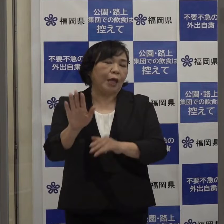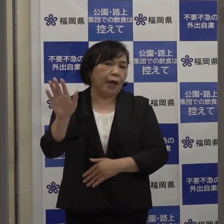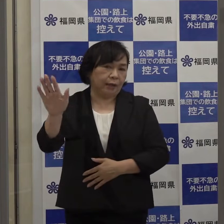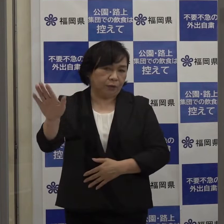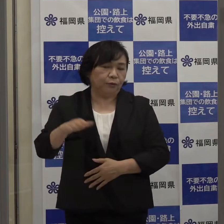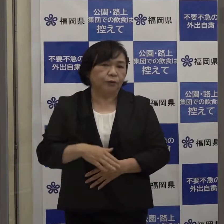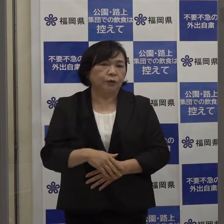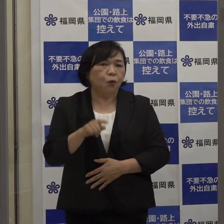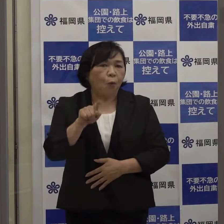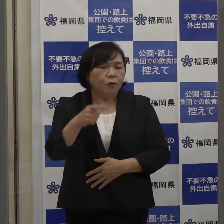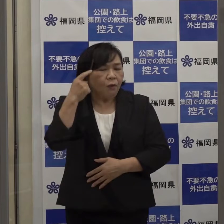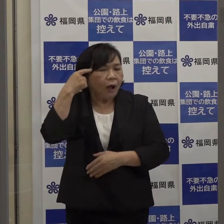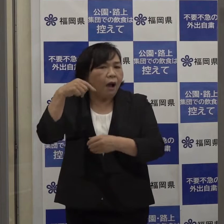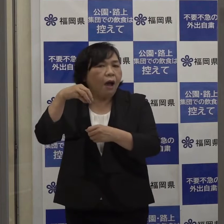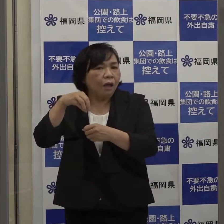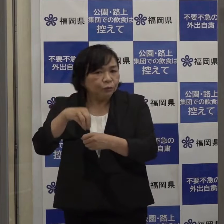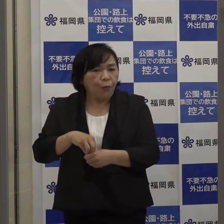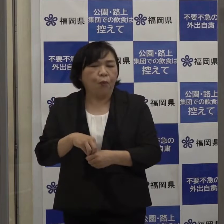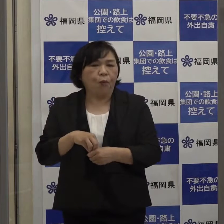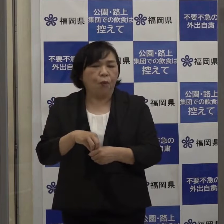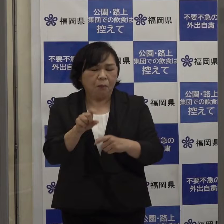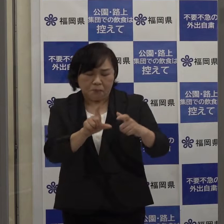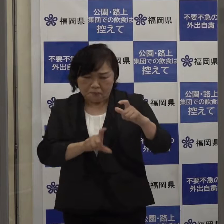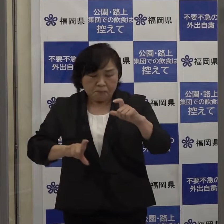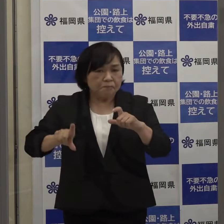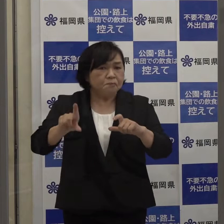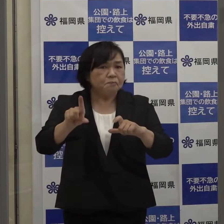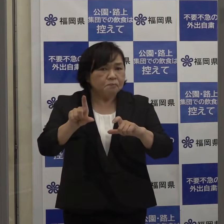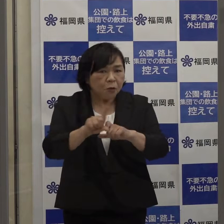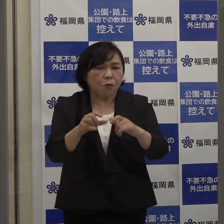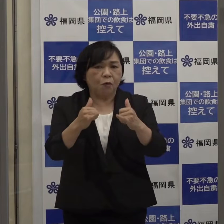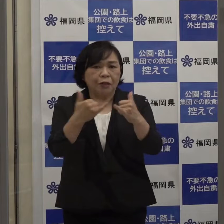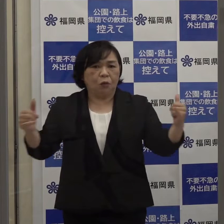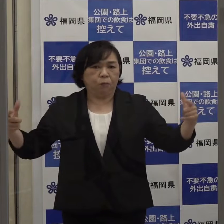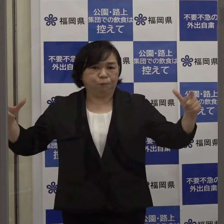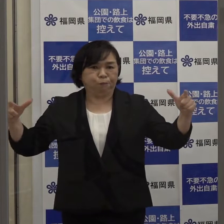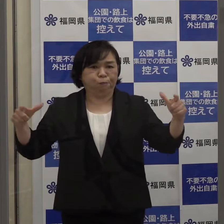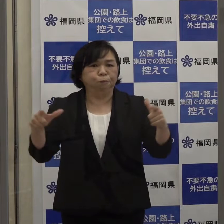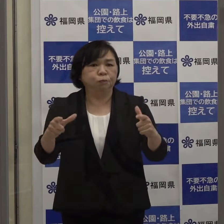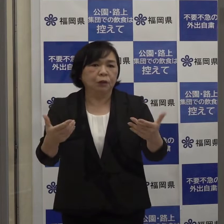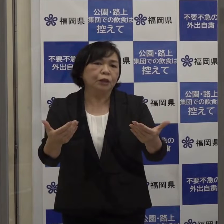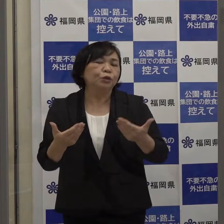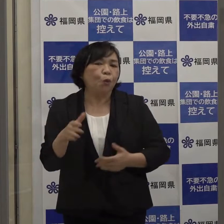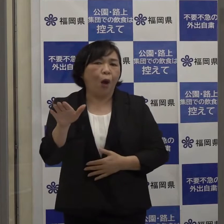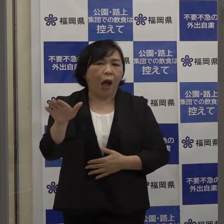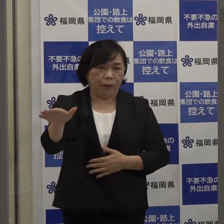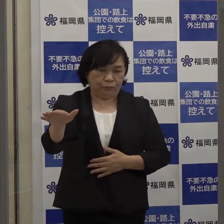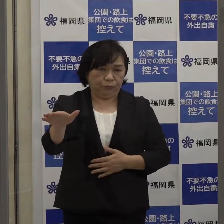このようなことを考えると より一層 人出を減らしていく必要があります